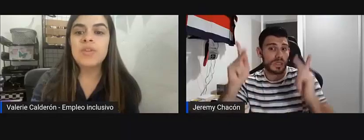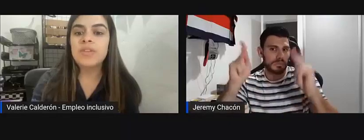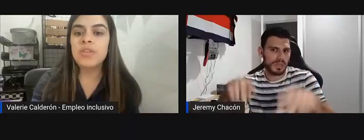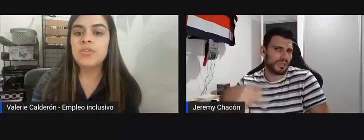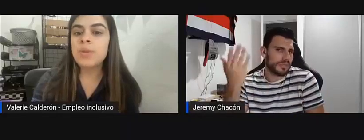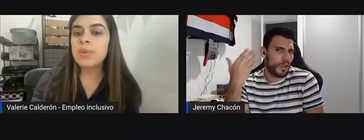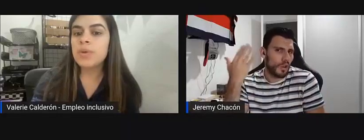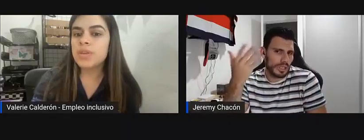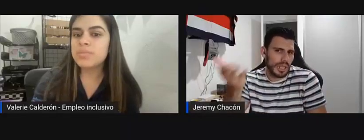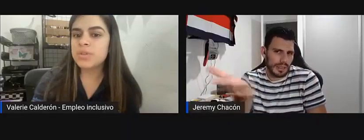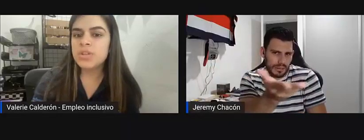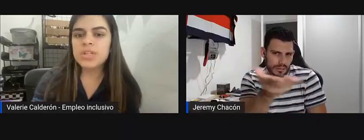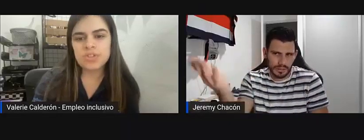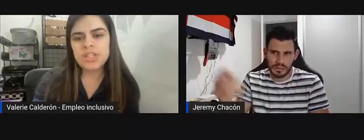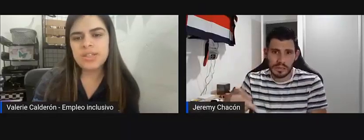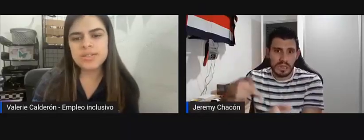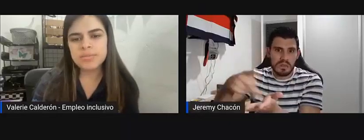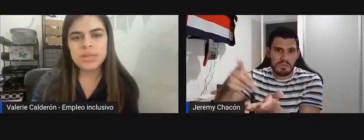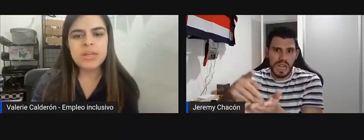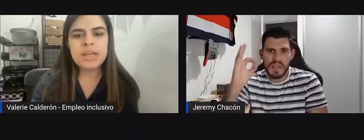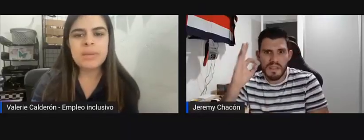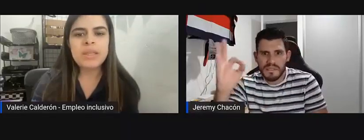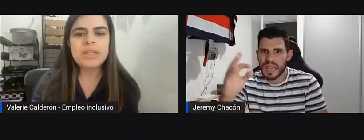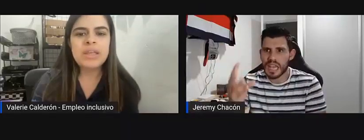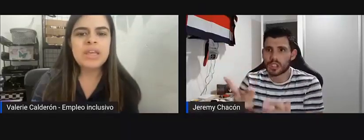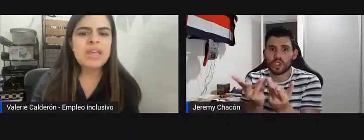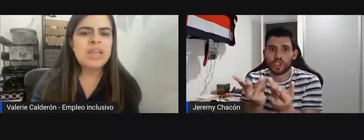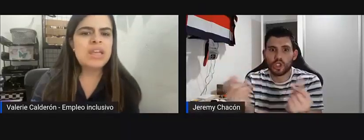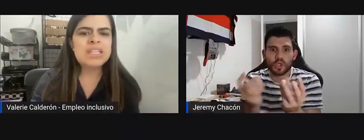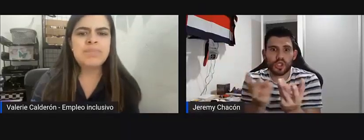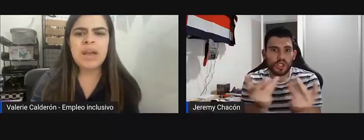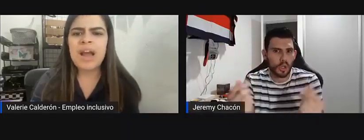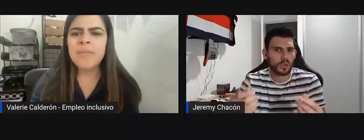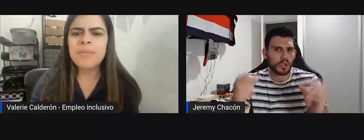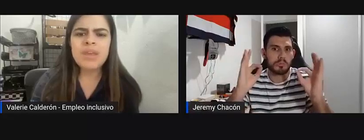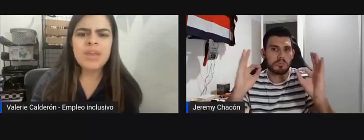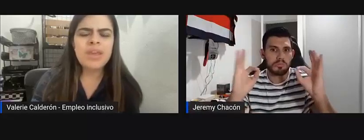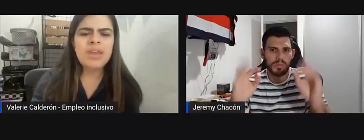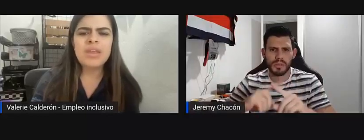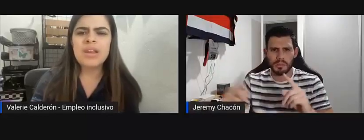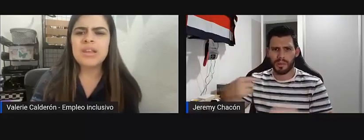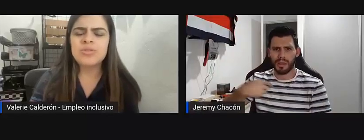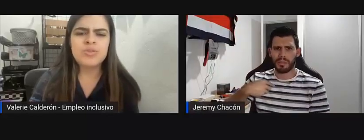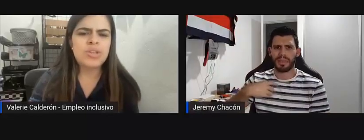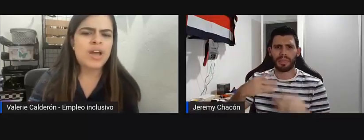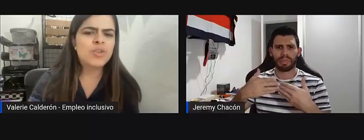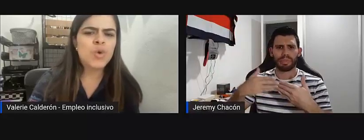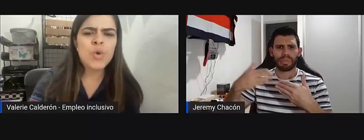contratando rápido otras personas oyentes verdad claramente y les pagaban bien y le solucionaban